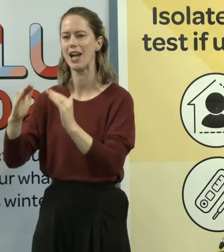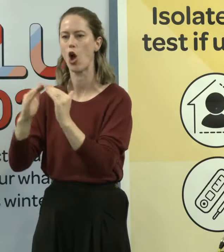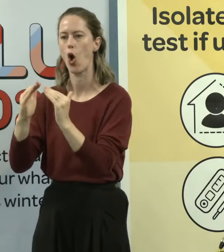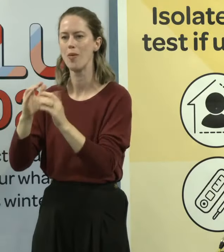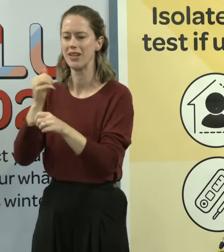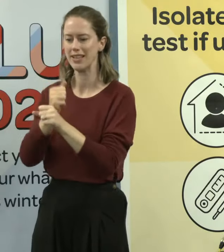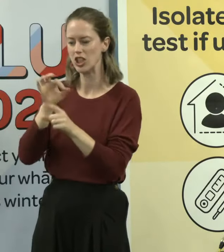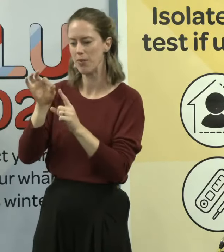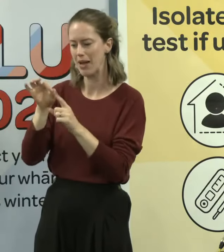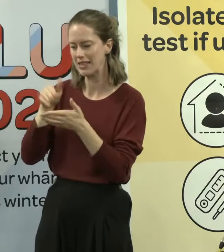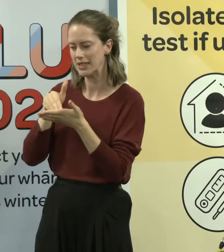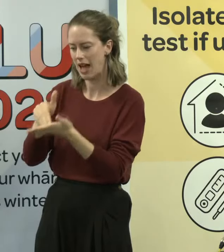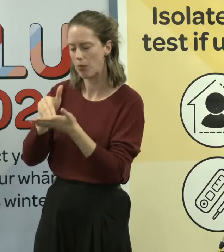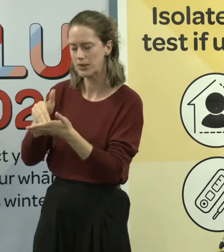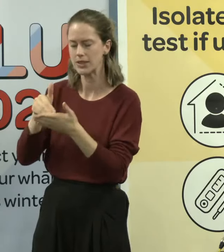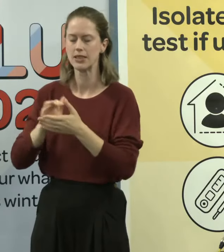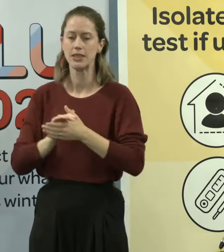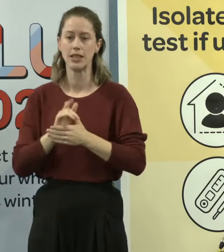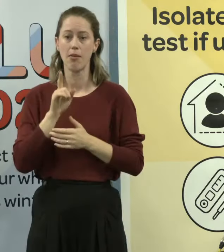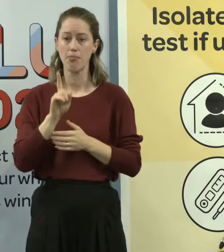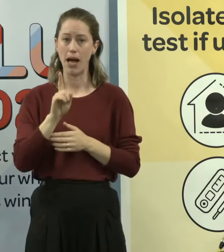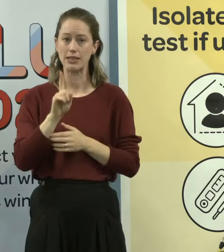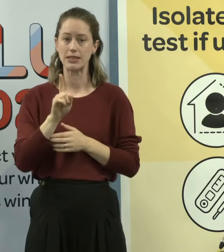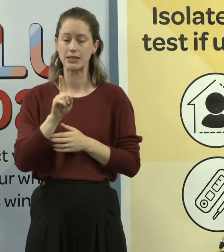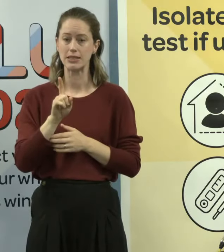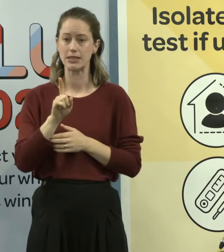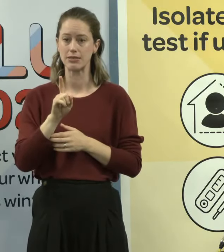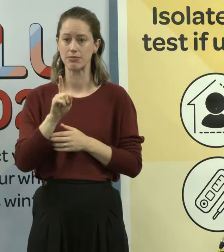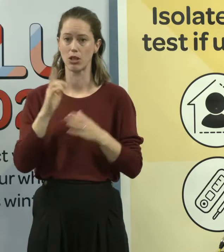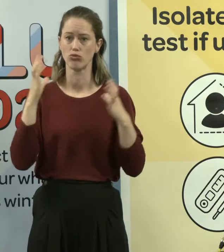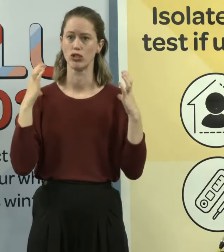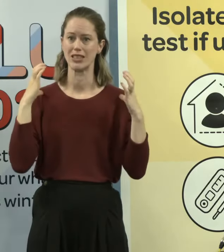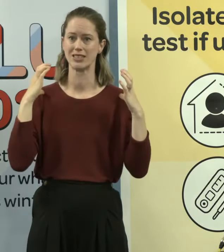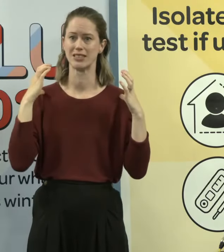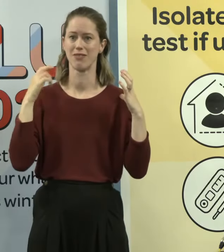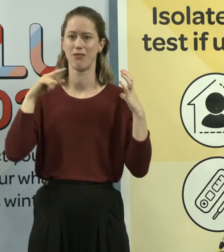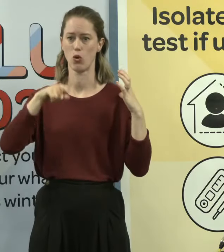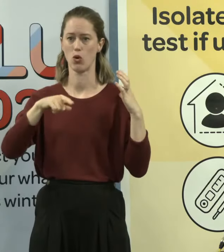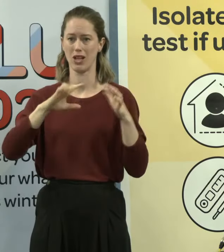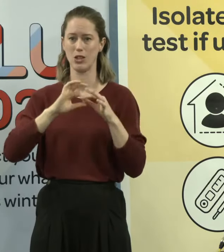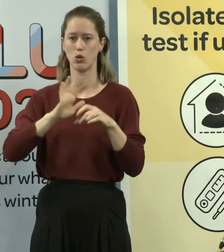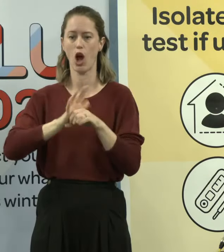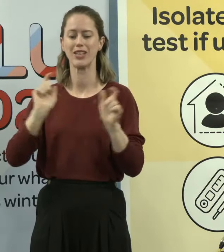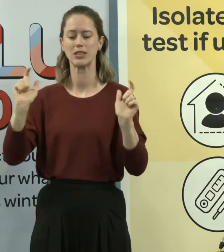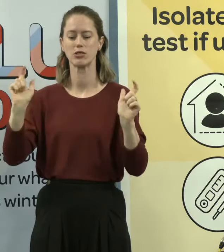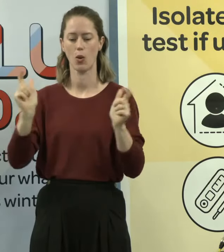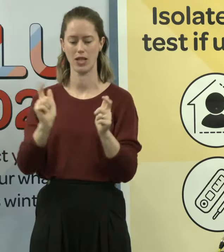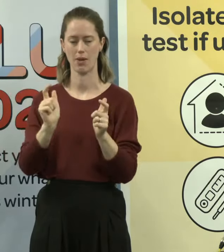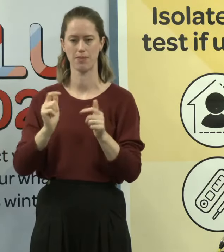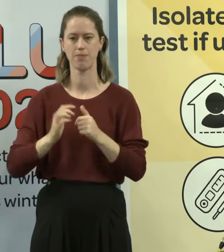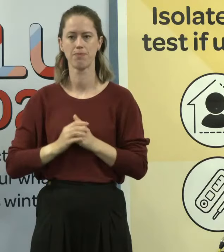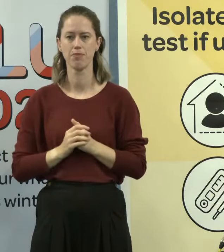ahau e whakaatuhia ana kei te taha noa o nga hohipera, o te akoranga. Ko te nuinga o nga